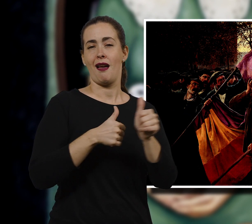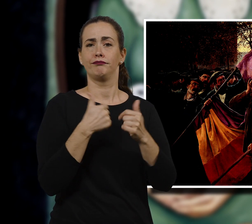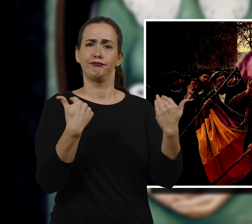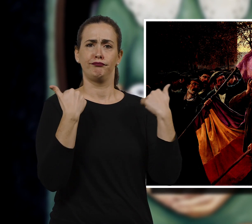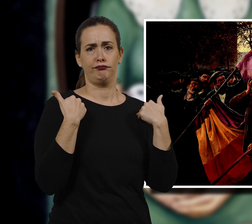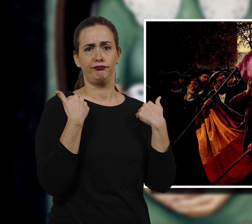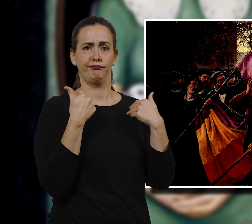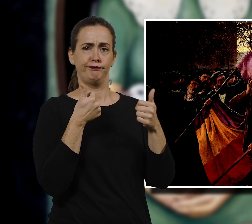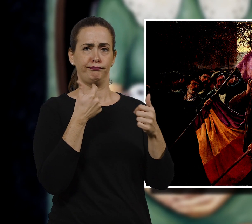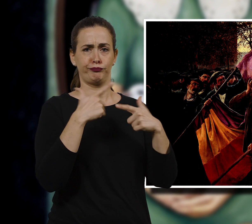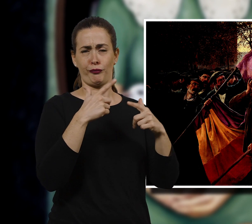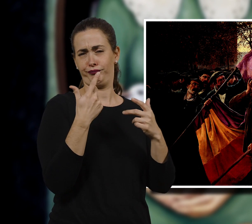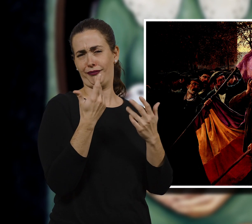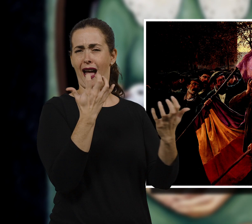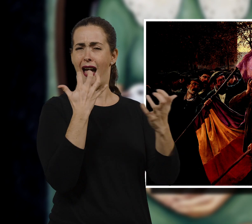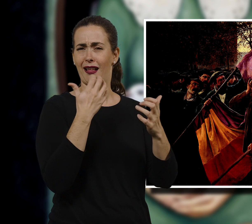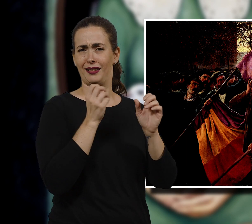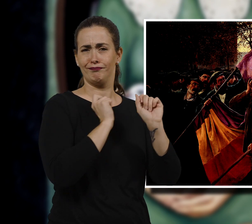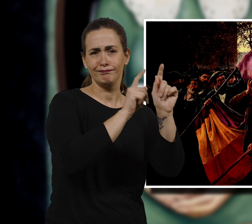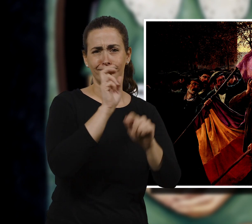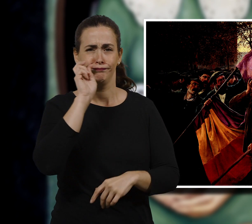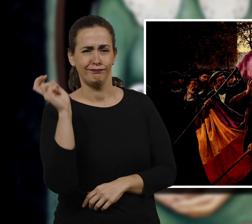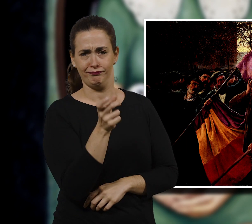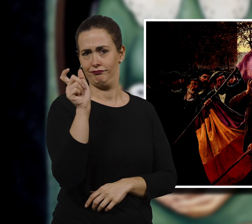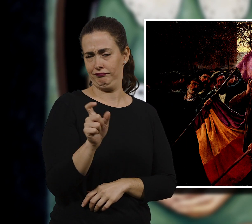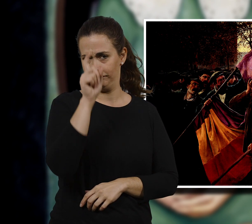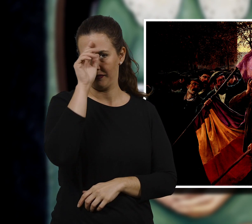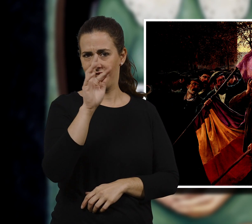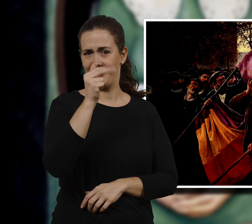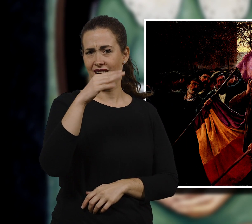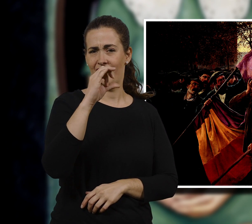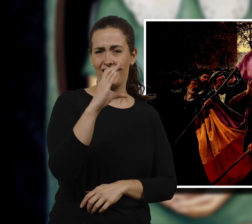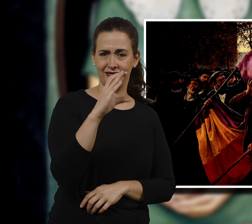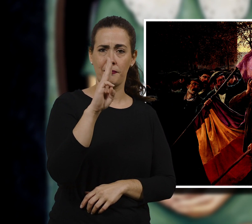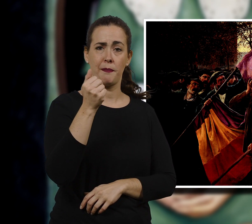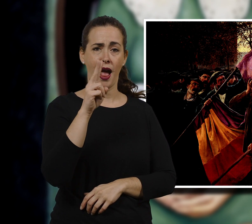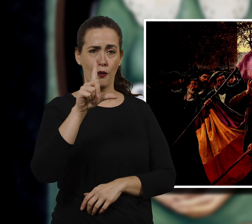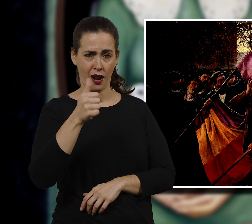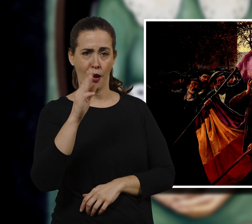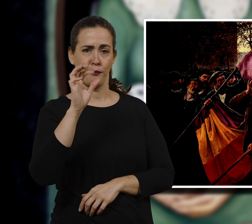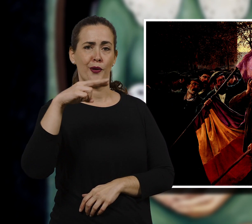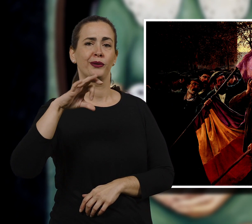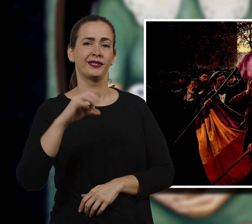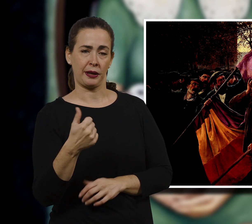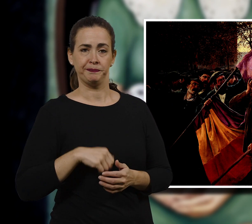gràcies al mecenatge de Francesc de Paula Ponsà,